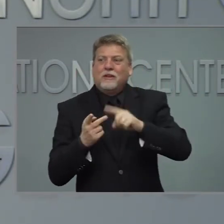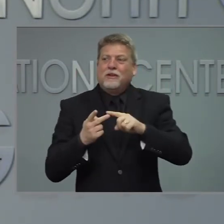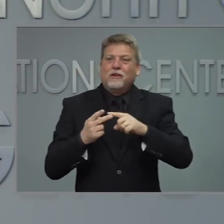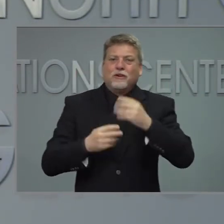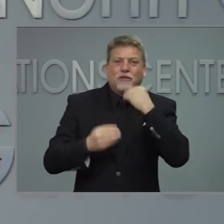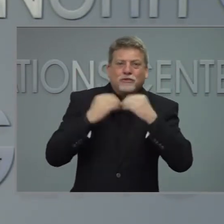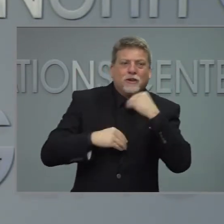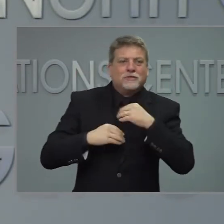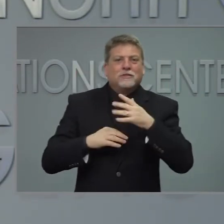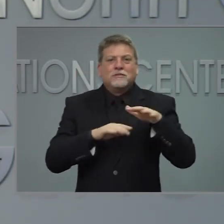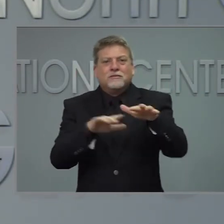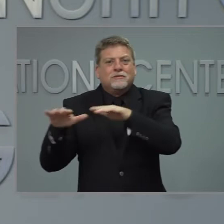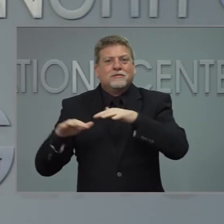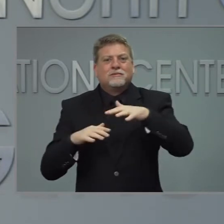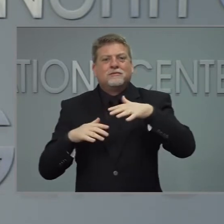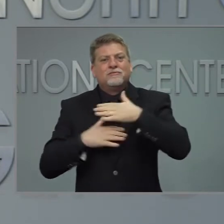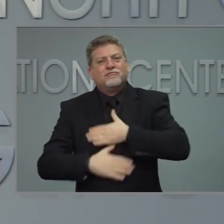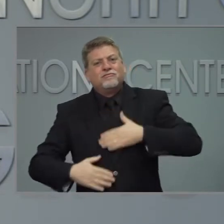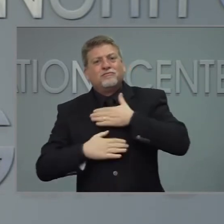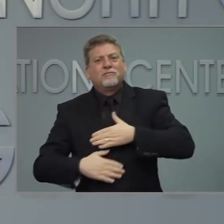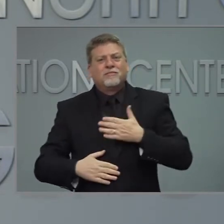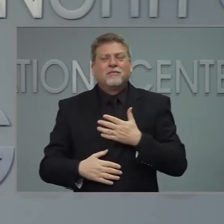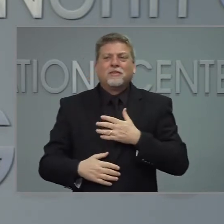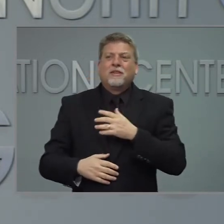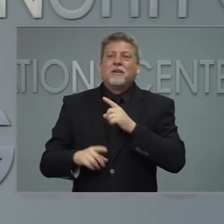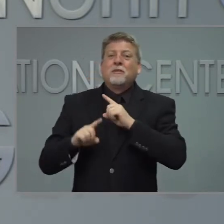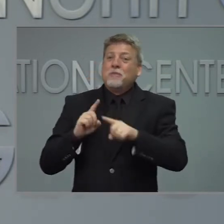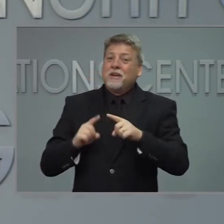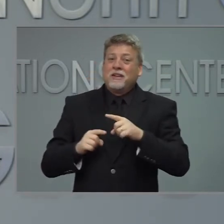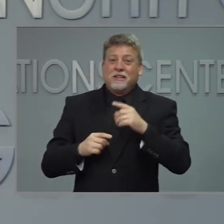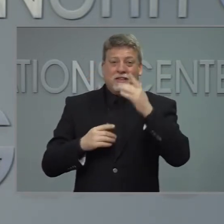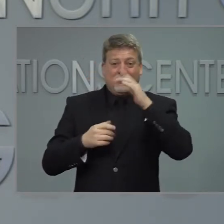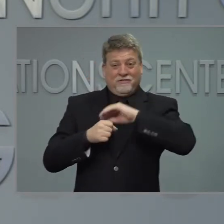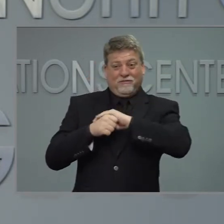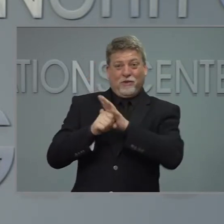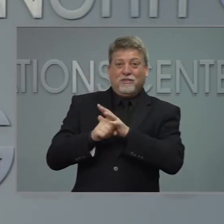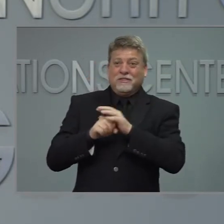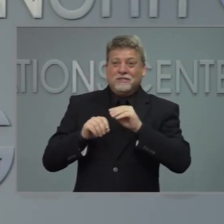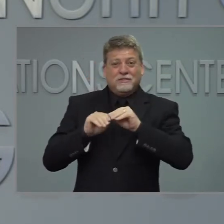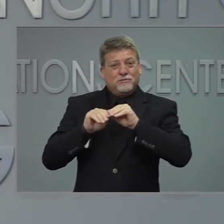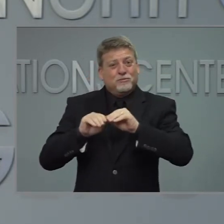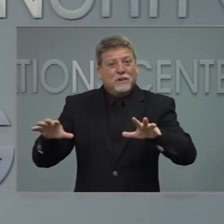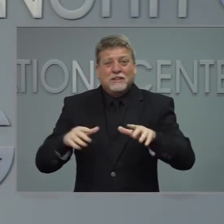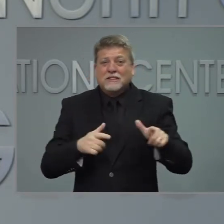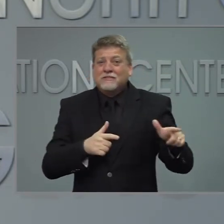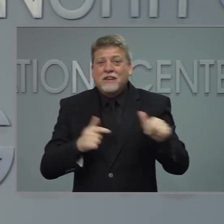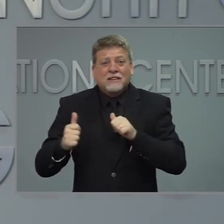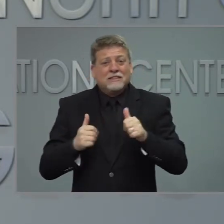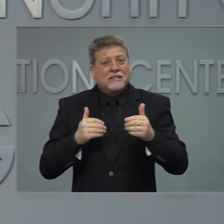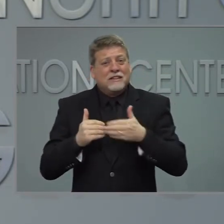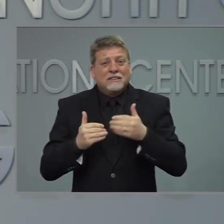pandemia y y y con un virus que es muy contagioso, por lo que tenemos que hacer cosas para proteger a las personas.